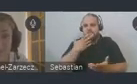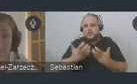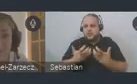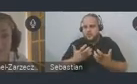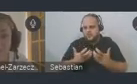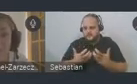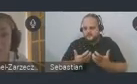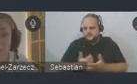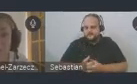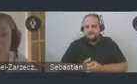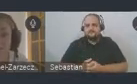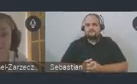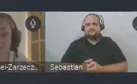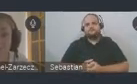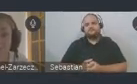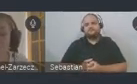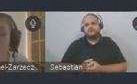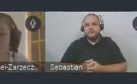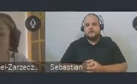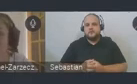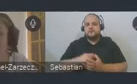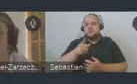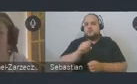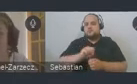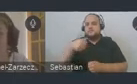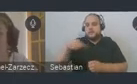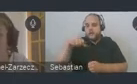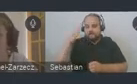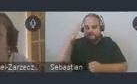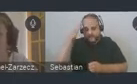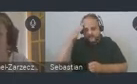i to wykluczenie jest związane z brakiem wiedzy właśnie o tym,